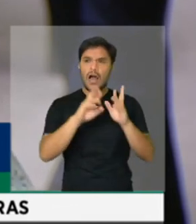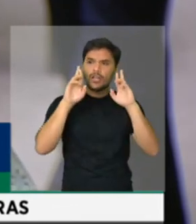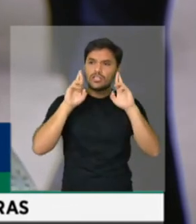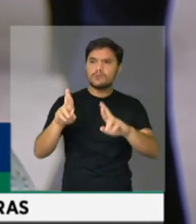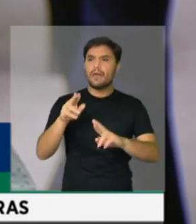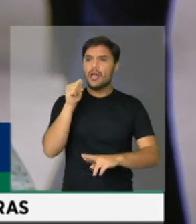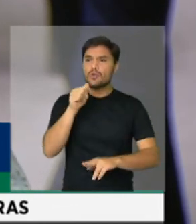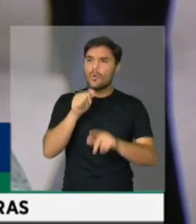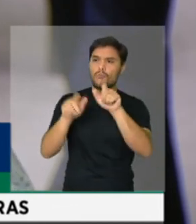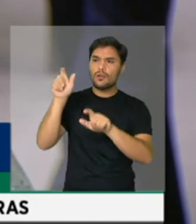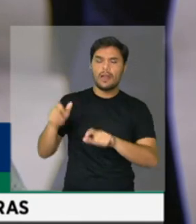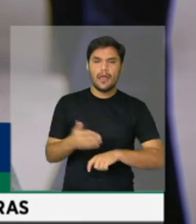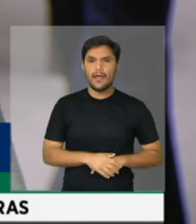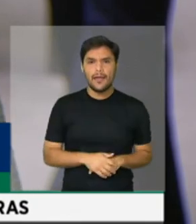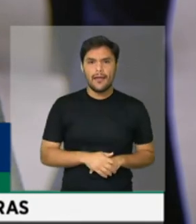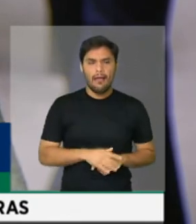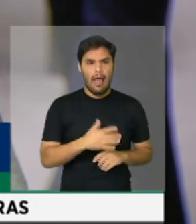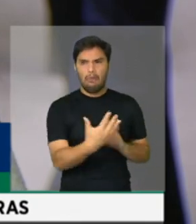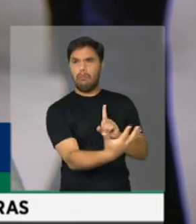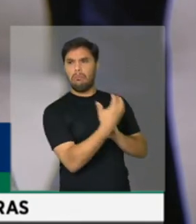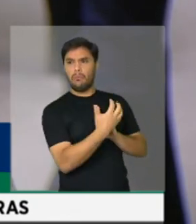ELDER MAURO, QUE PELO MENOS SERVIU PARA ALGUMA COISA, QUE